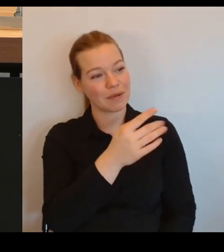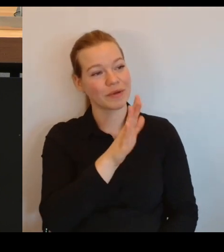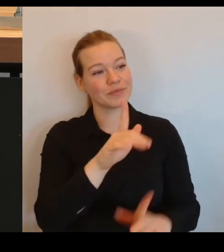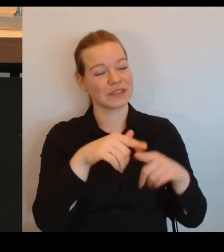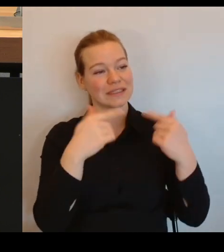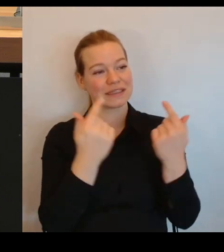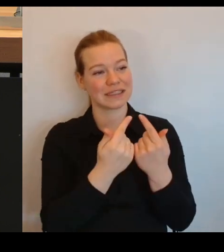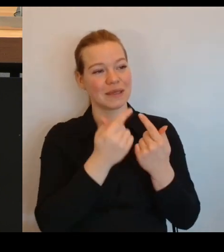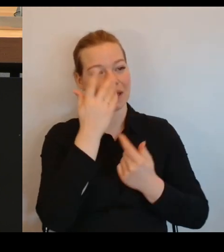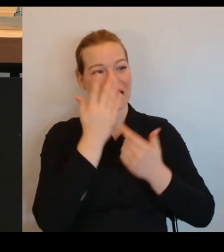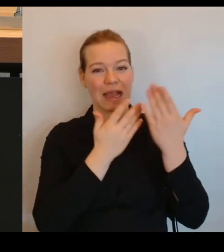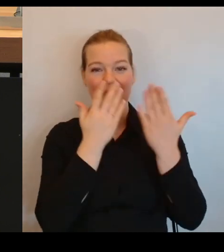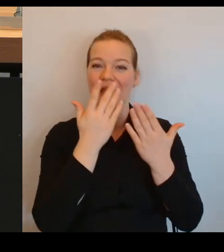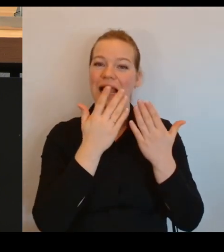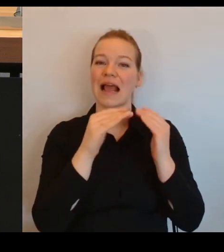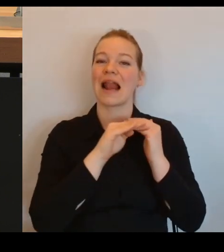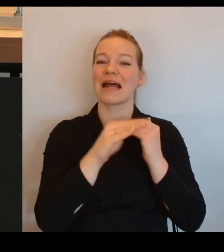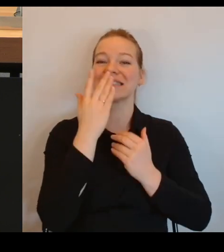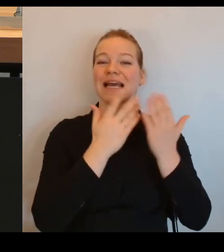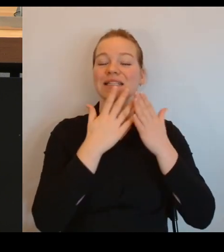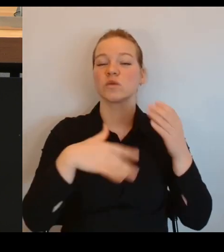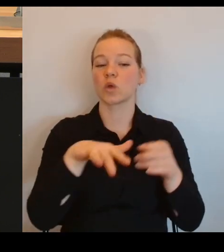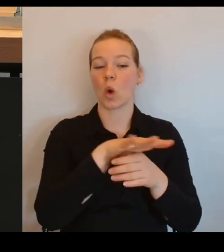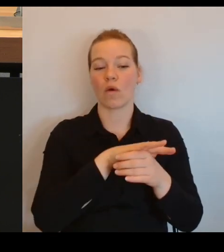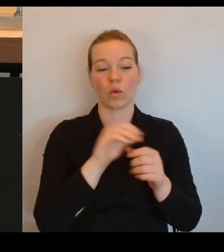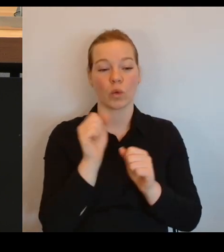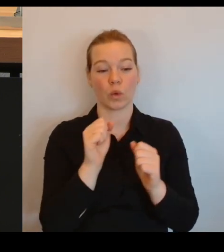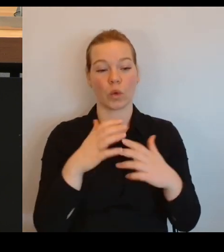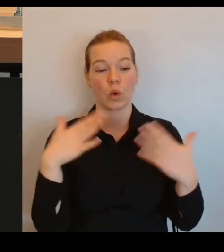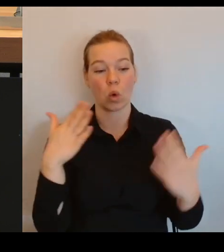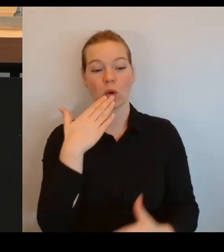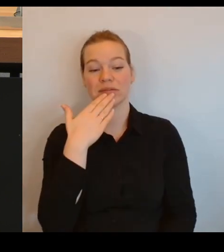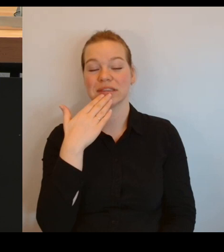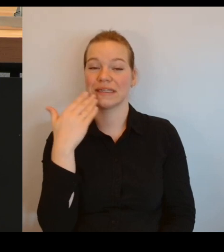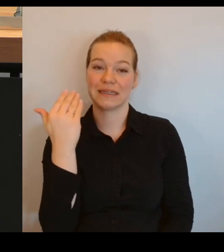gute Arbeit und den vorliegenden Bericht der Rechnungshof.